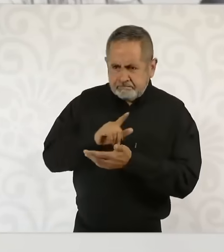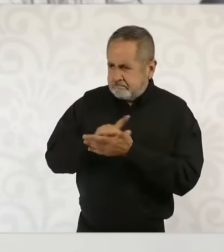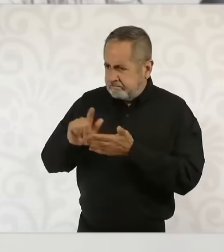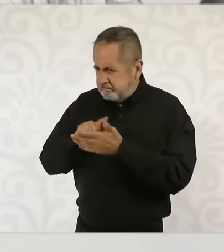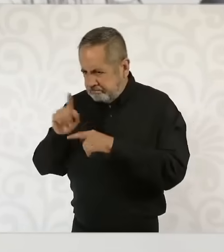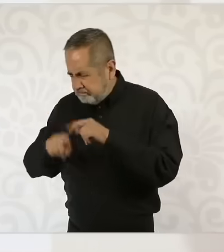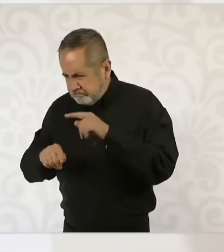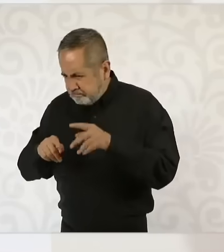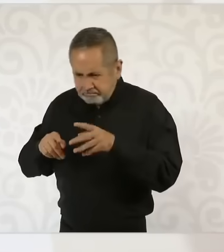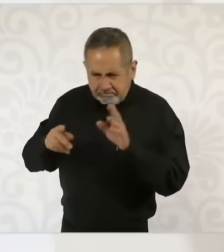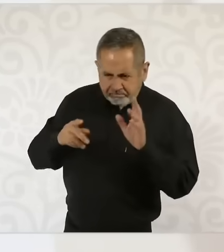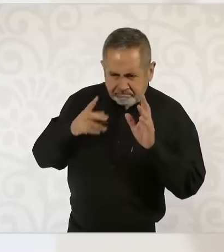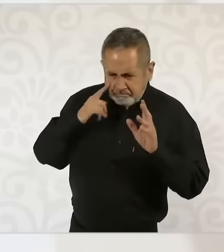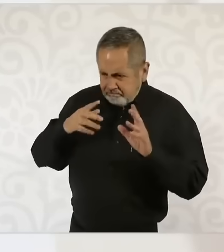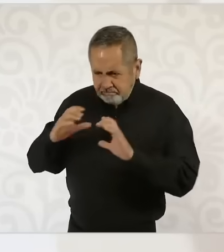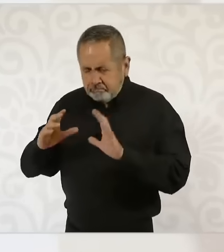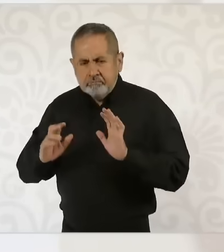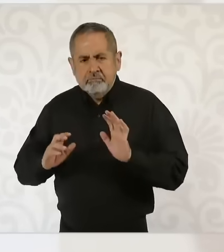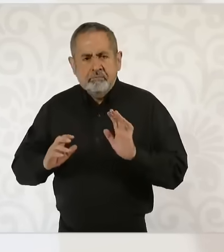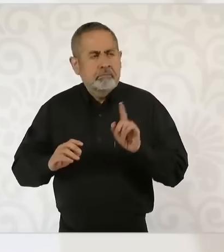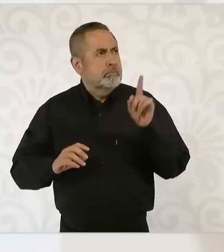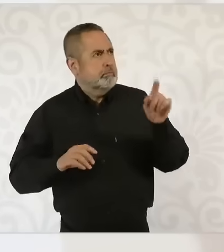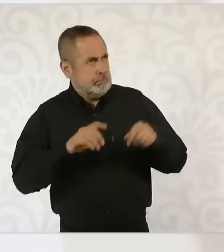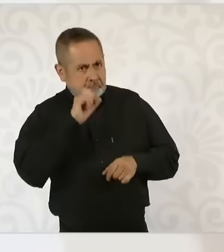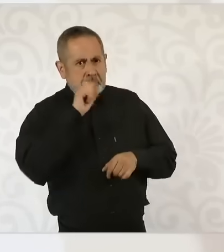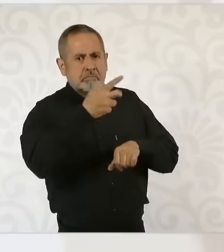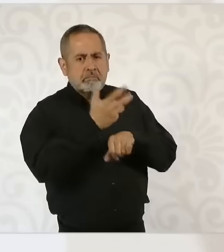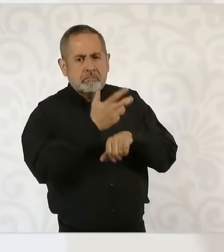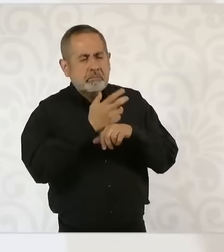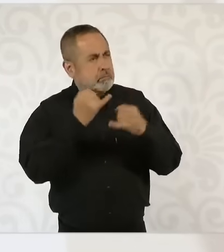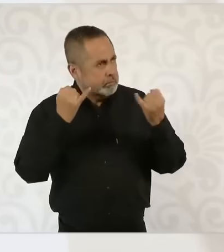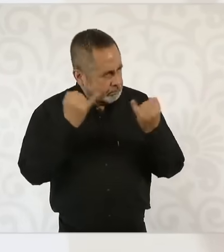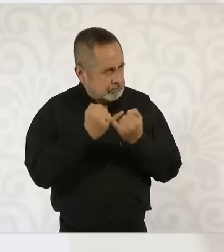y que no haya impunidad, pero del otro lado también tienen que hacer lo mismo.